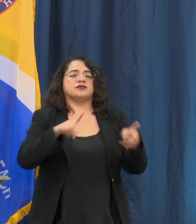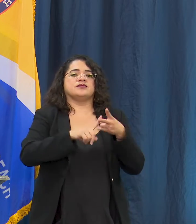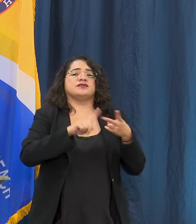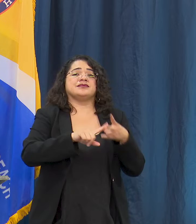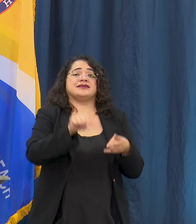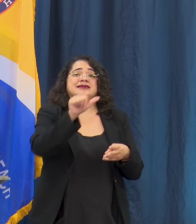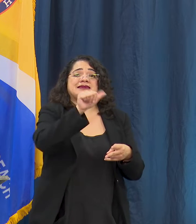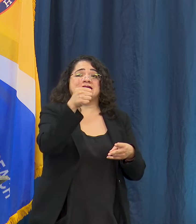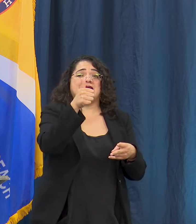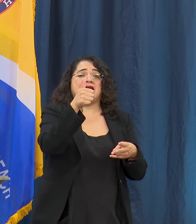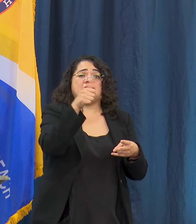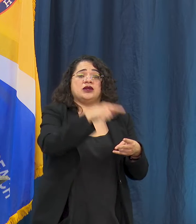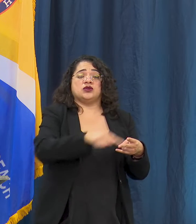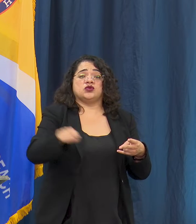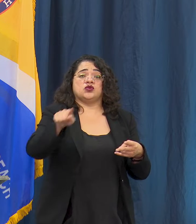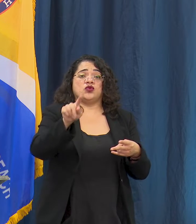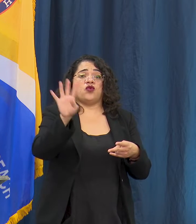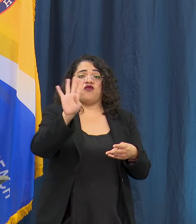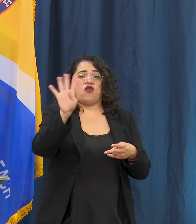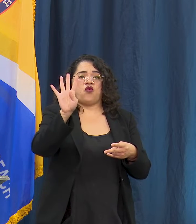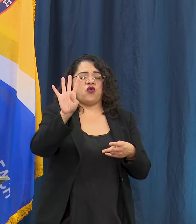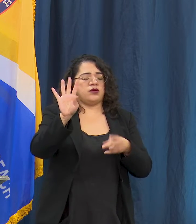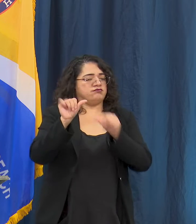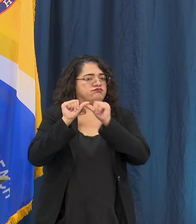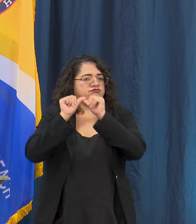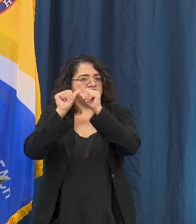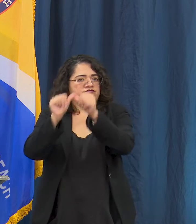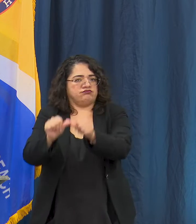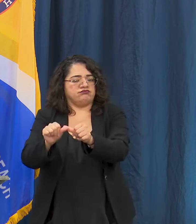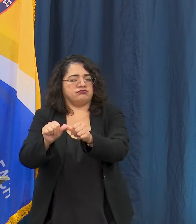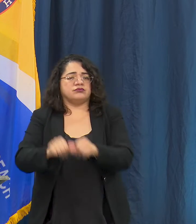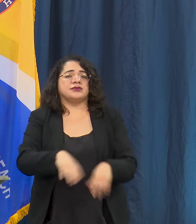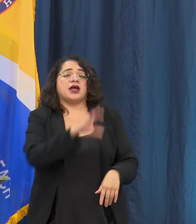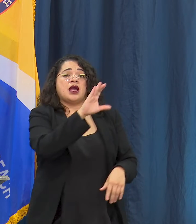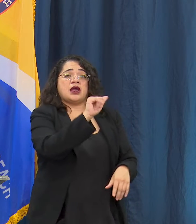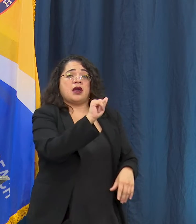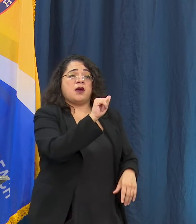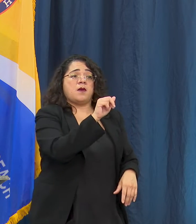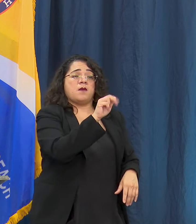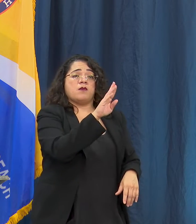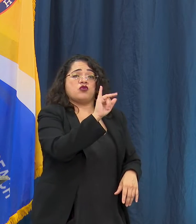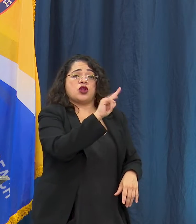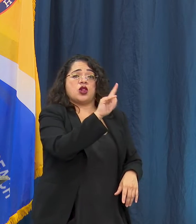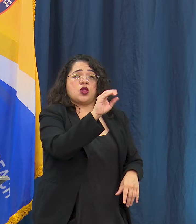mañana del otário el sitio de cobre oh hi Scott am en seguida DA's una de la